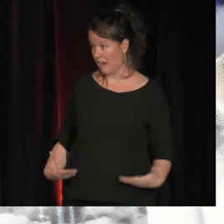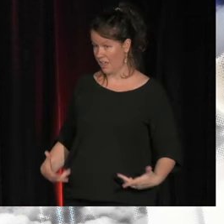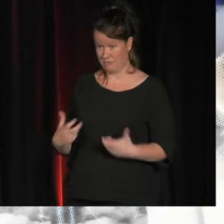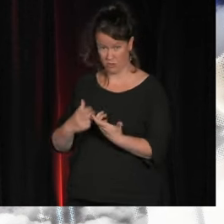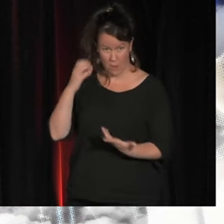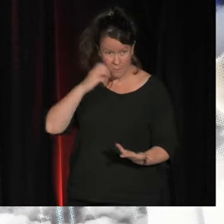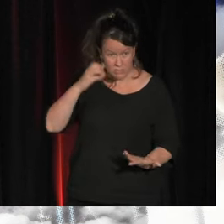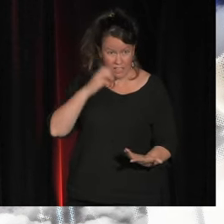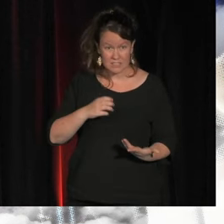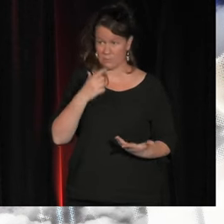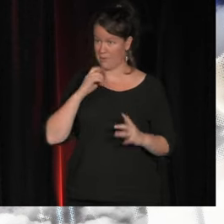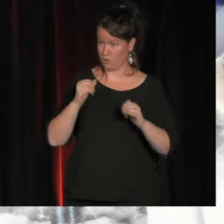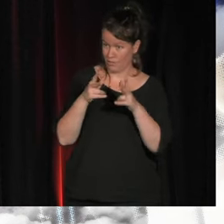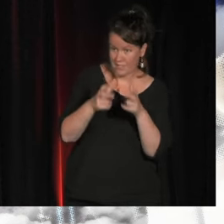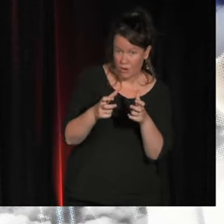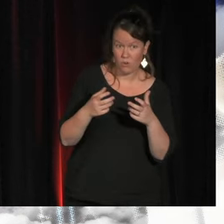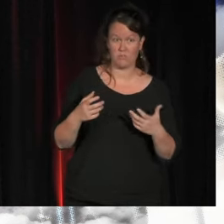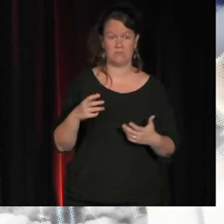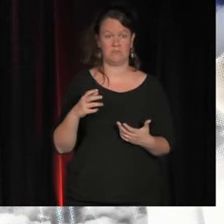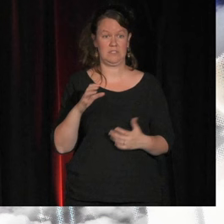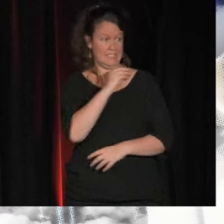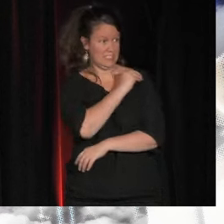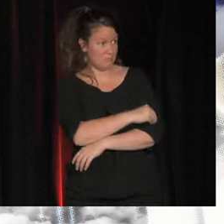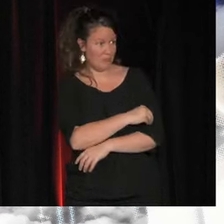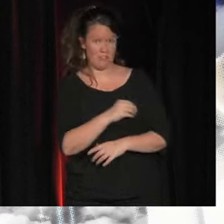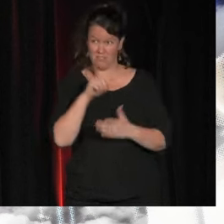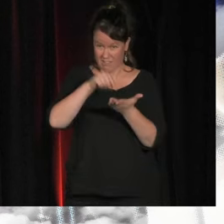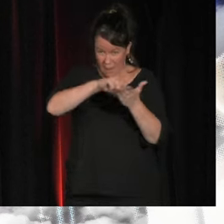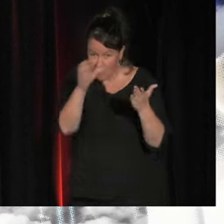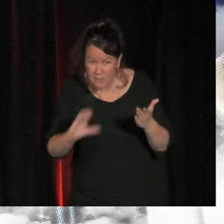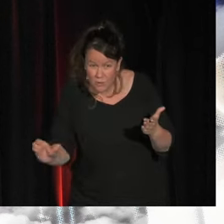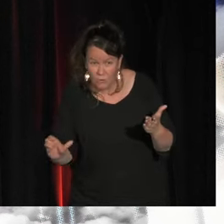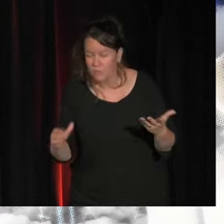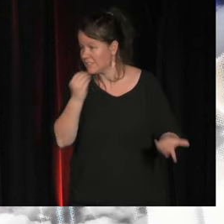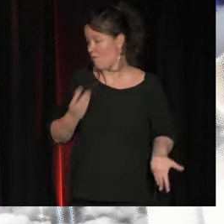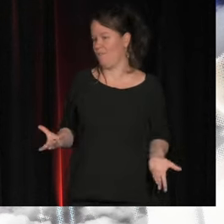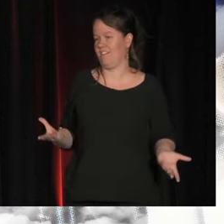d'un jeu vidéo e-sport au fucking centre Pompidou donc c'est bon. On a gagné.